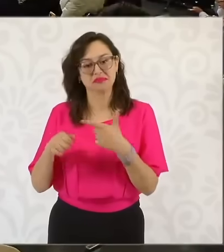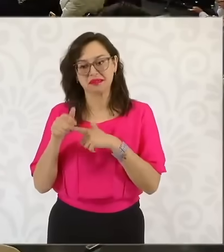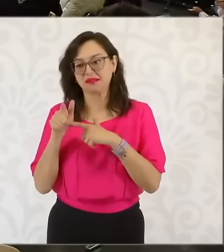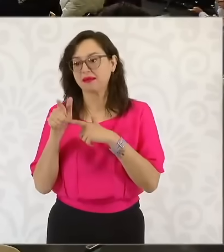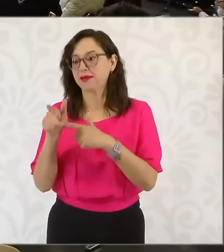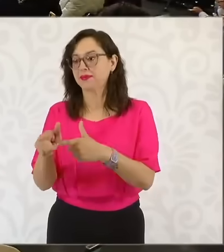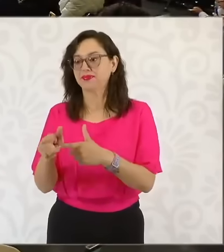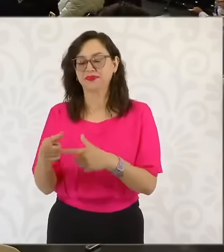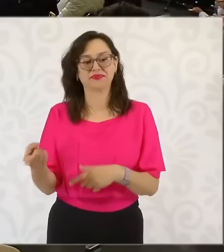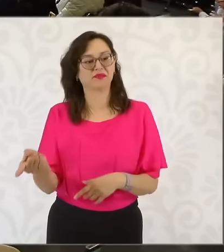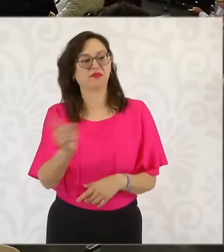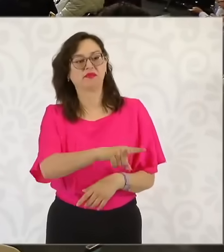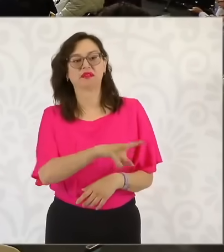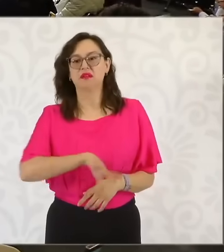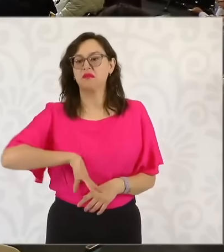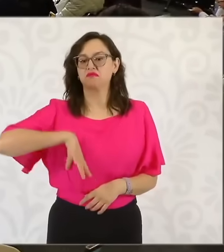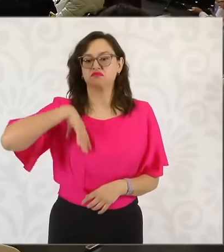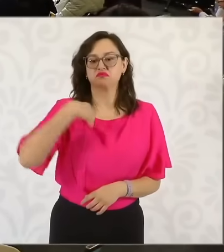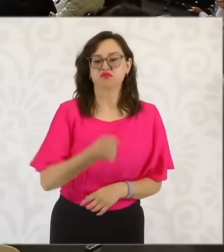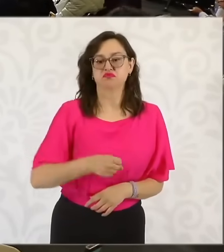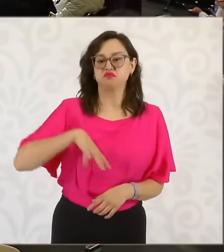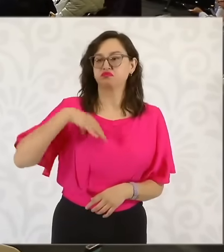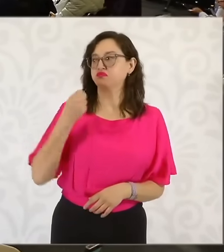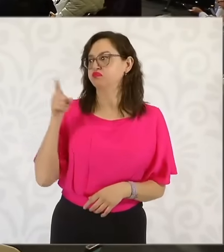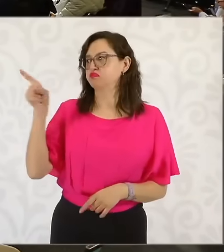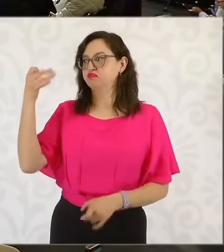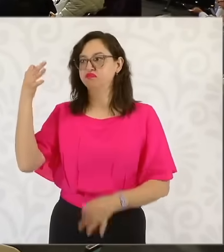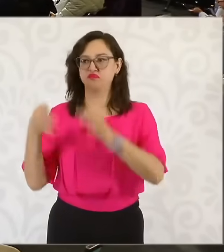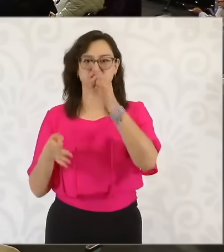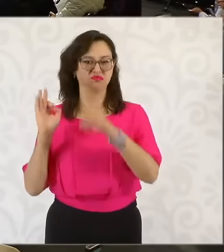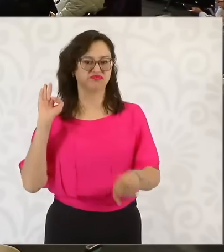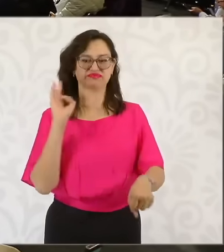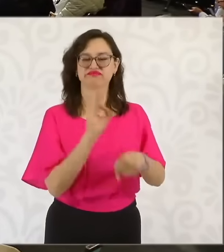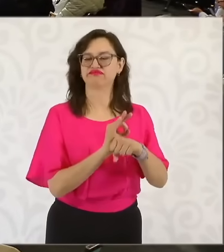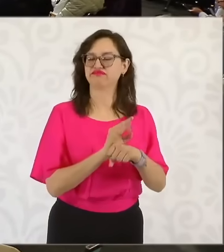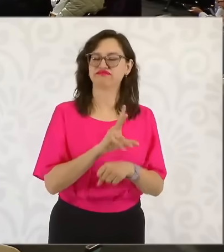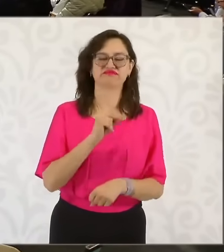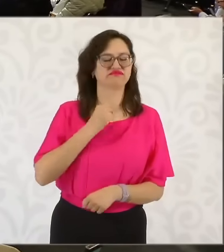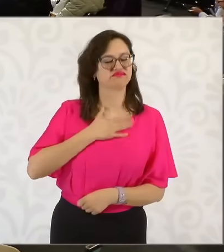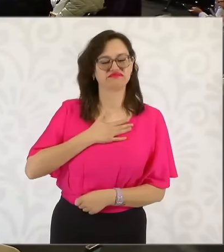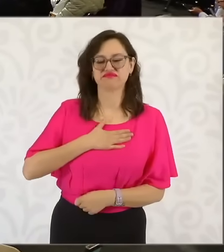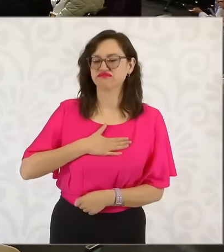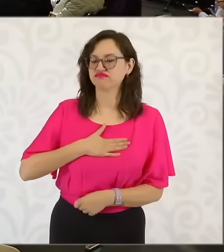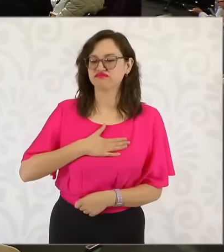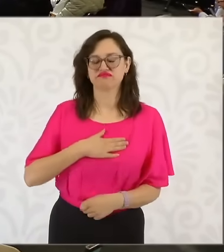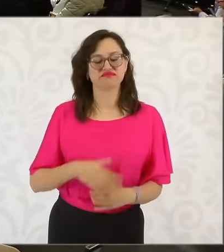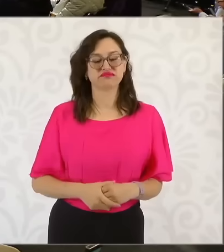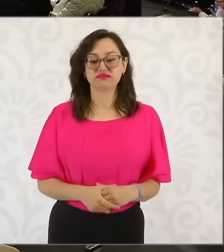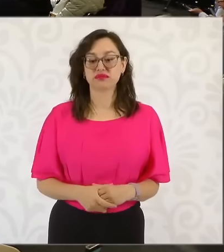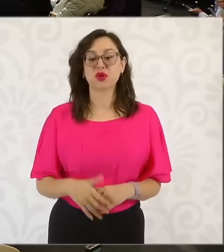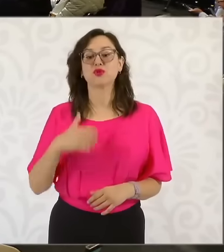pues no es justo ¿no que suceda esto y aquí la pregunta que quiero plantearle eh presidenta